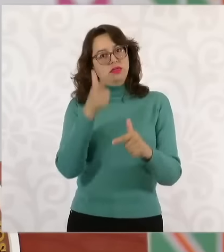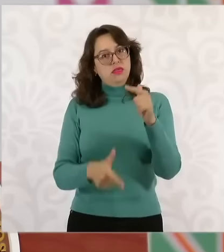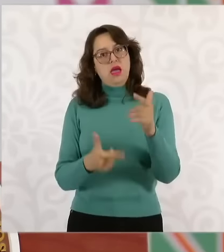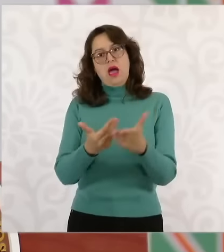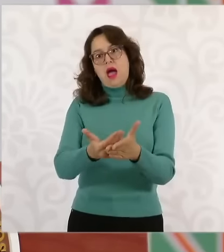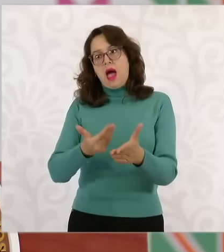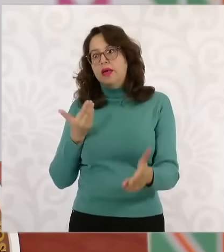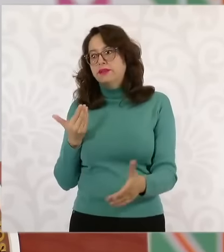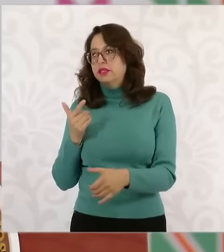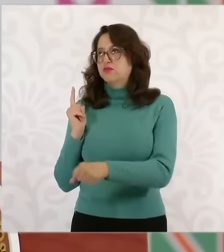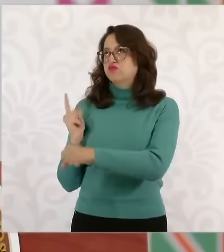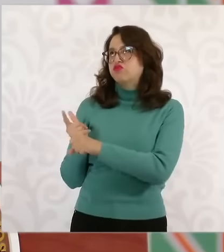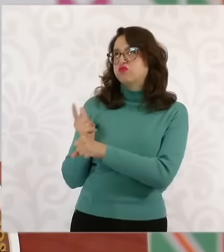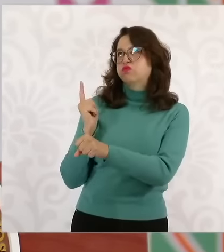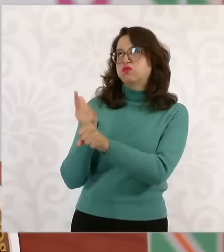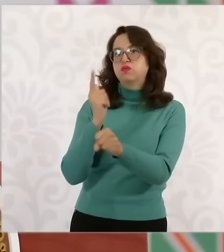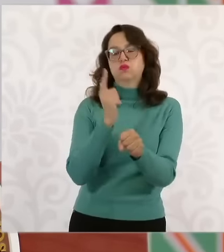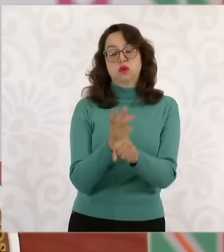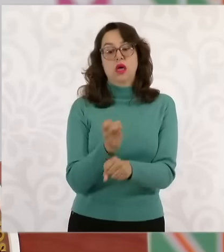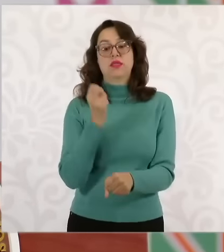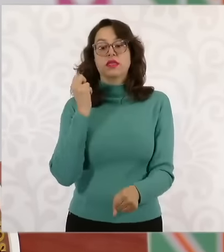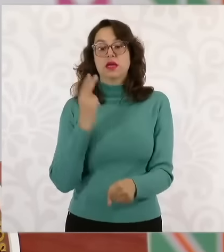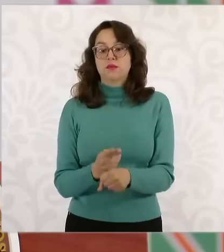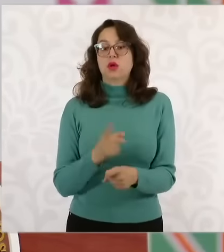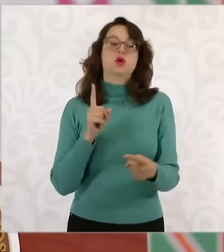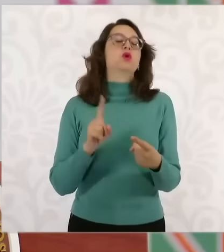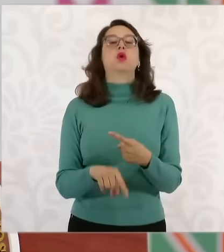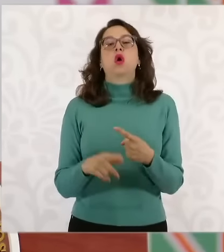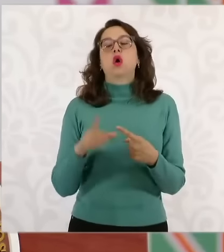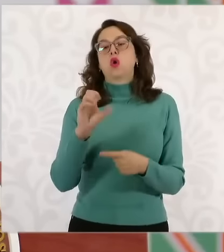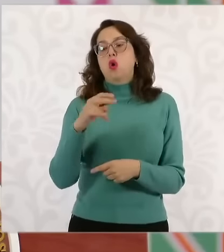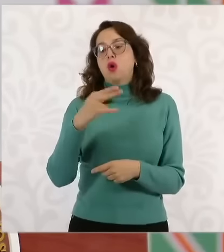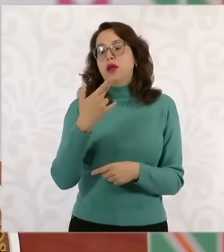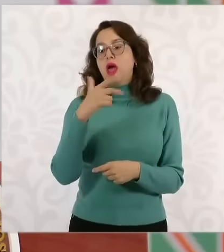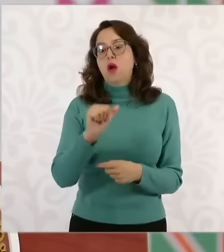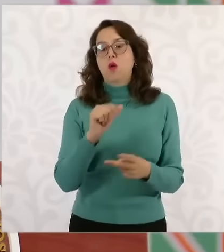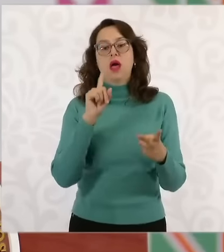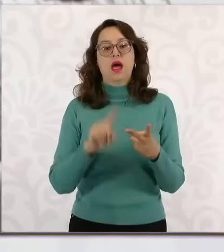al equipo de pronósticos de la Comisión Nacional del Agua del Meteorológico Nacional y el Sistema